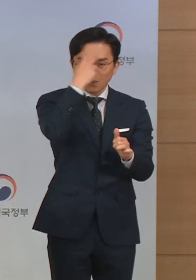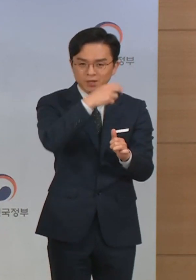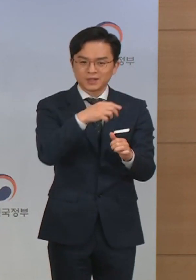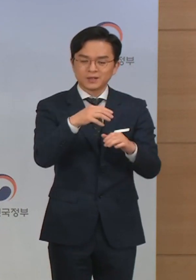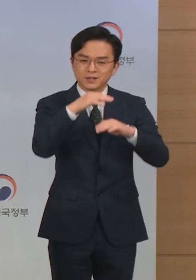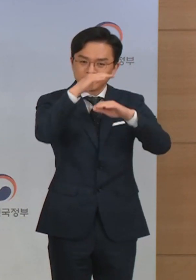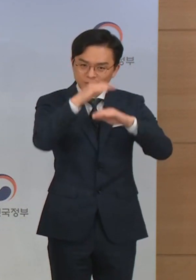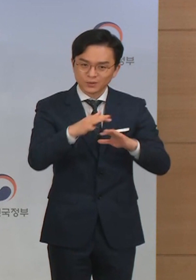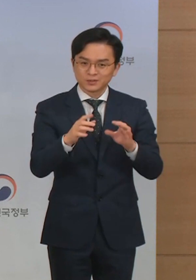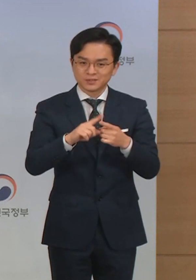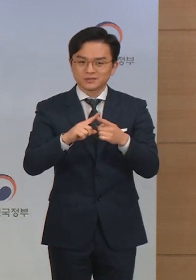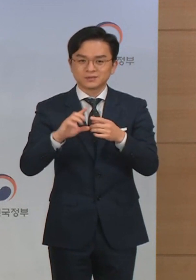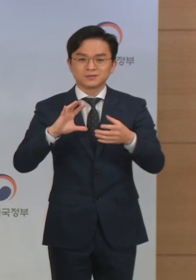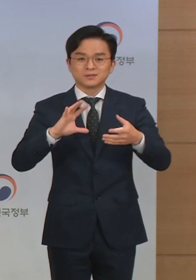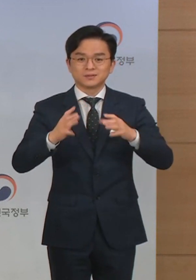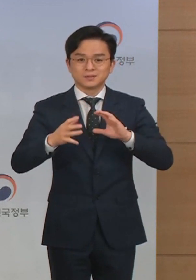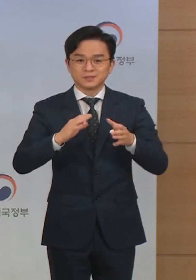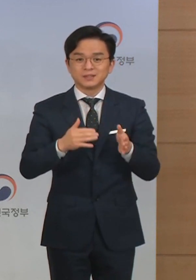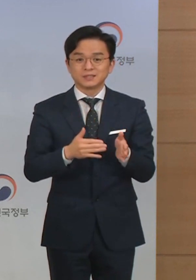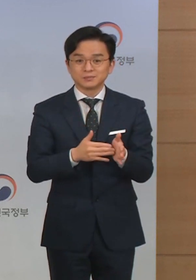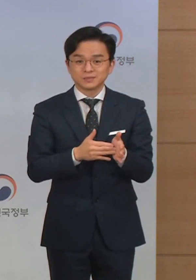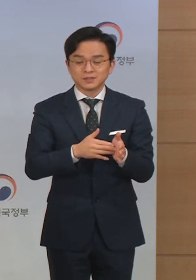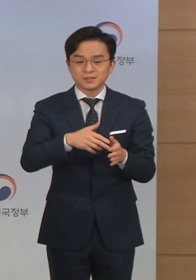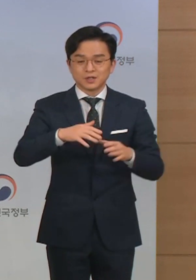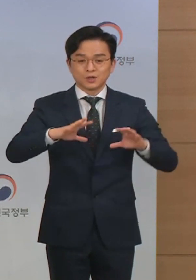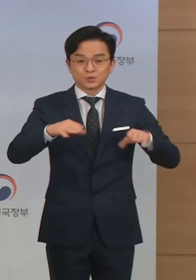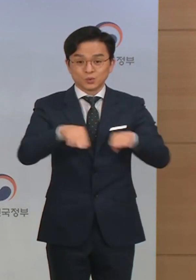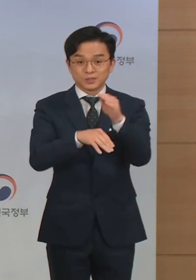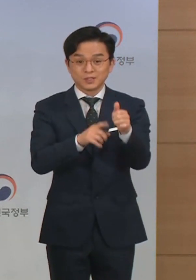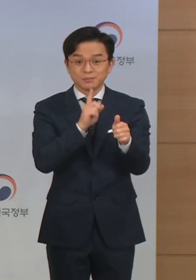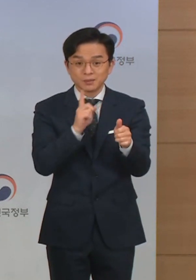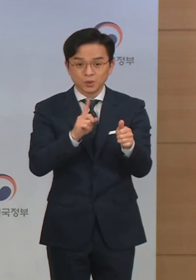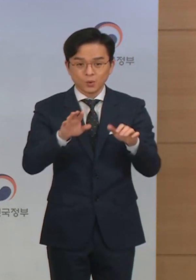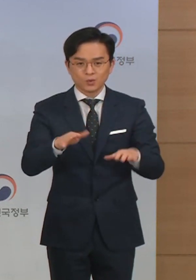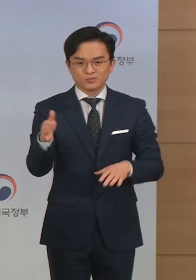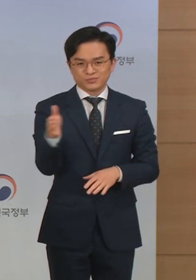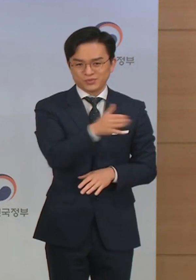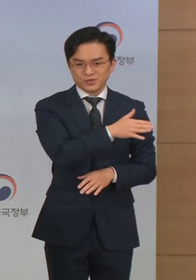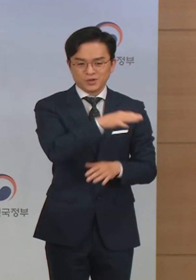논의하였습니다 정세균 총리께서는 오늘부터 격리지침 위반 시